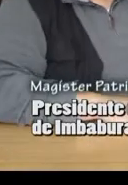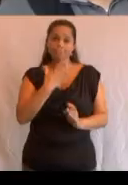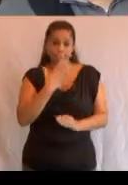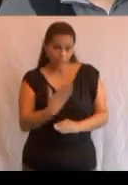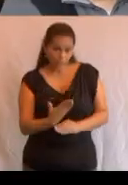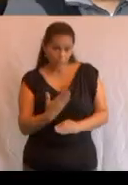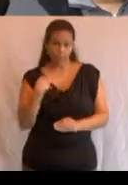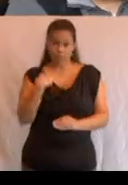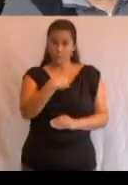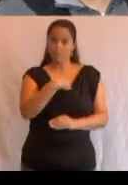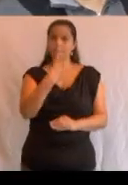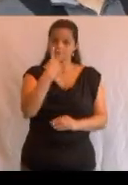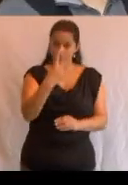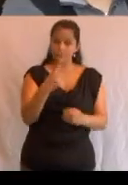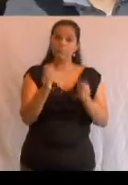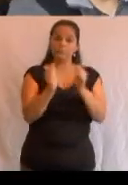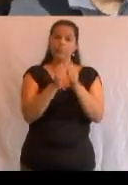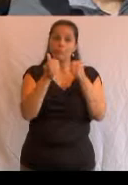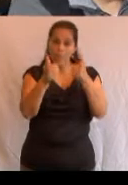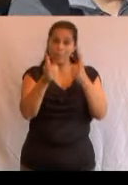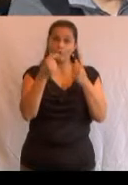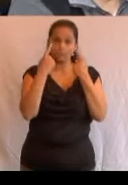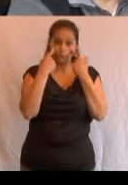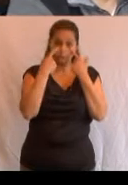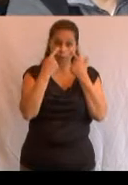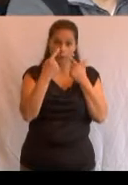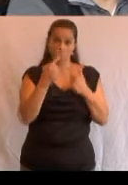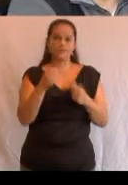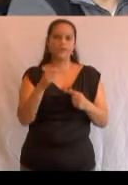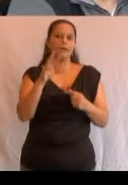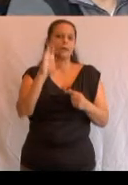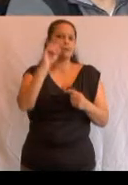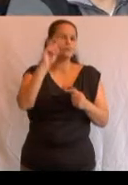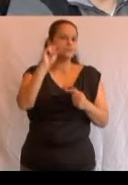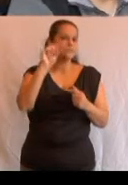Bueno nosotros vemos con buenos ojos, la consejera Roxana Silva está liderando